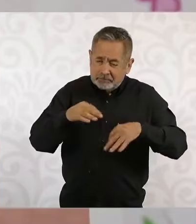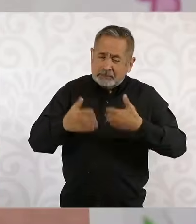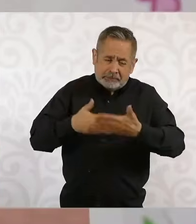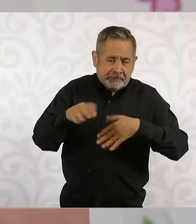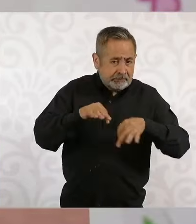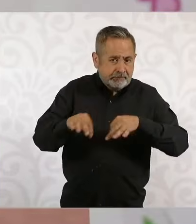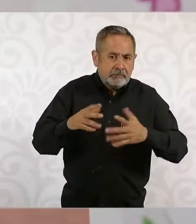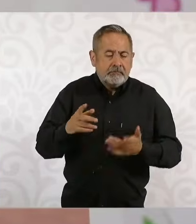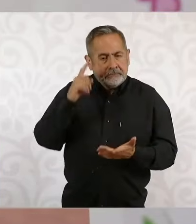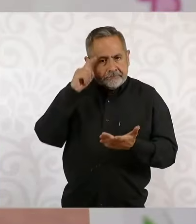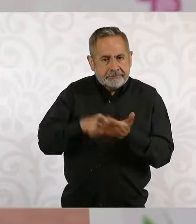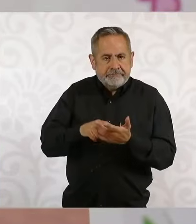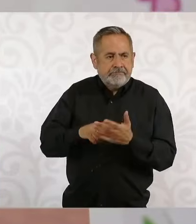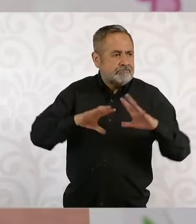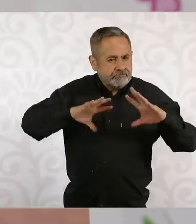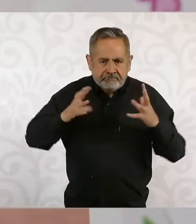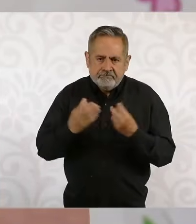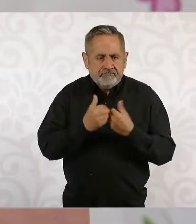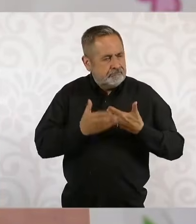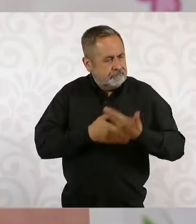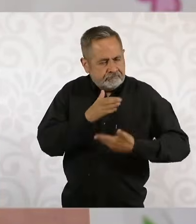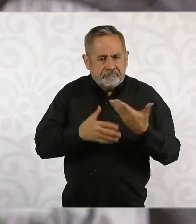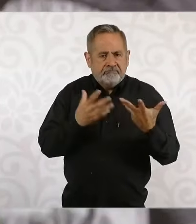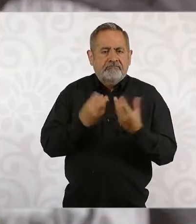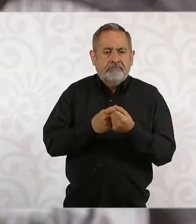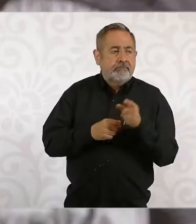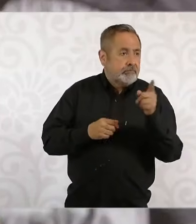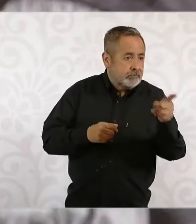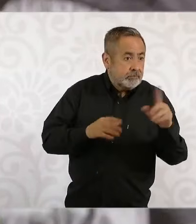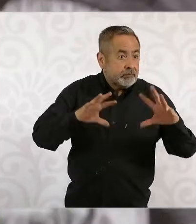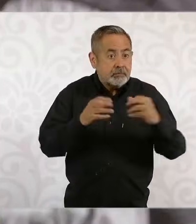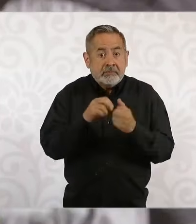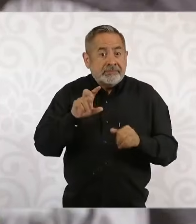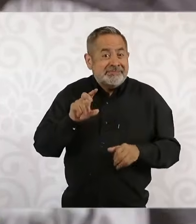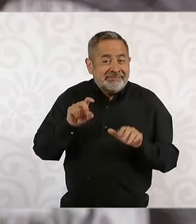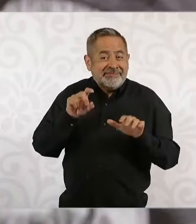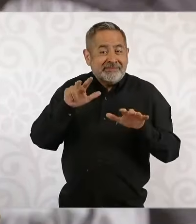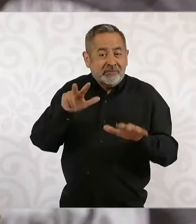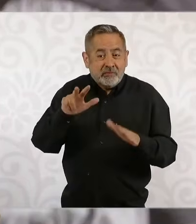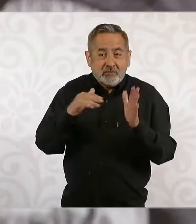pero creo que es una sinergia espectacular que cuando juntas tú las 38 millones allá y los 132